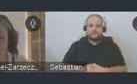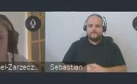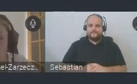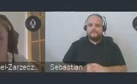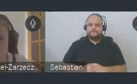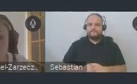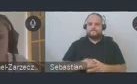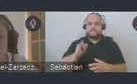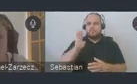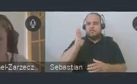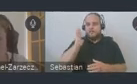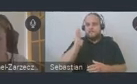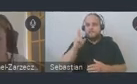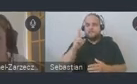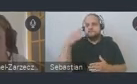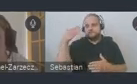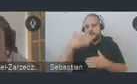I potem mamy zakończenie.